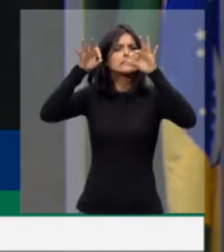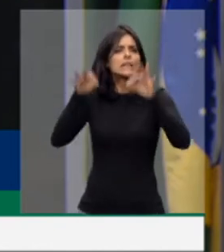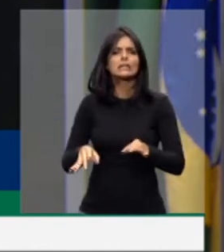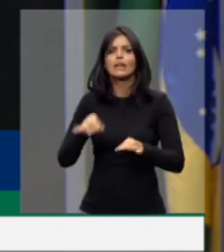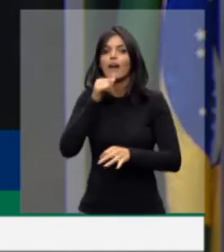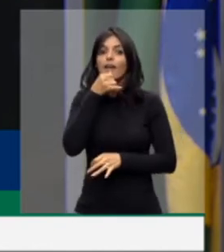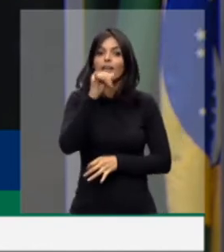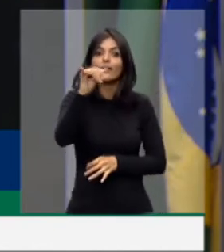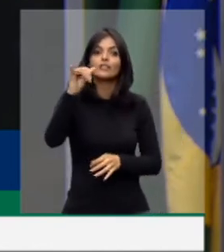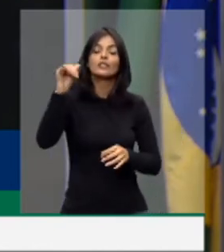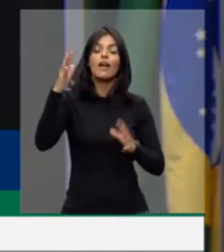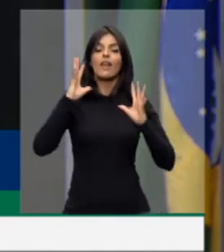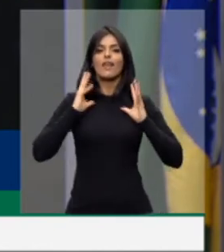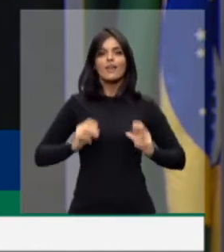QUEM VAI PRODUZIR ESSA